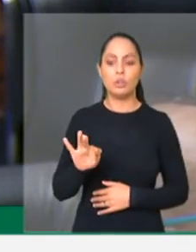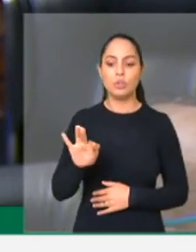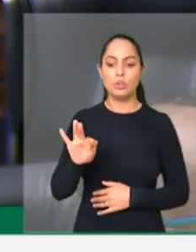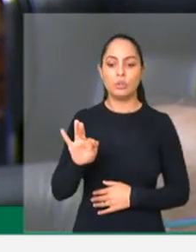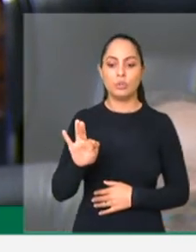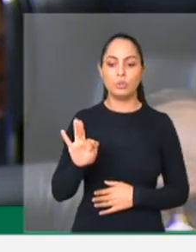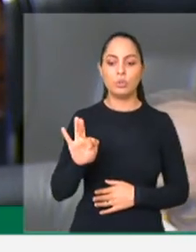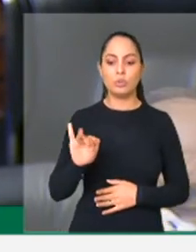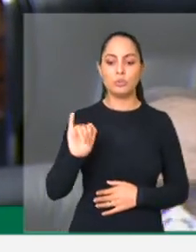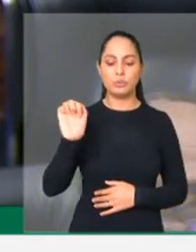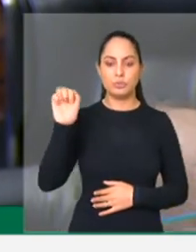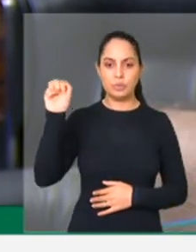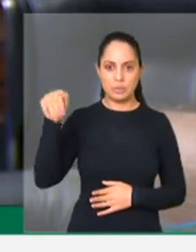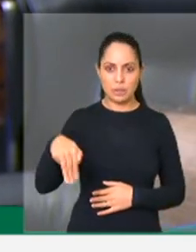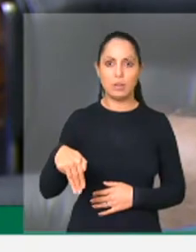É NECESSÁRIO SIM HAVER UMA RENEGOCIAÇÃO. A PANDEMIA